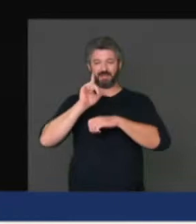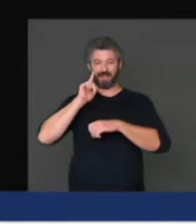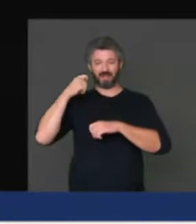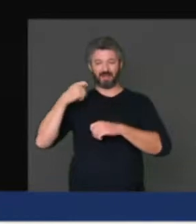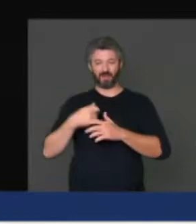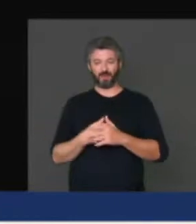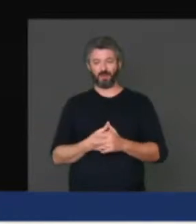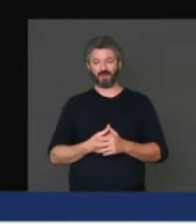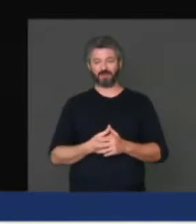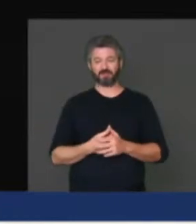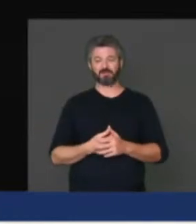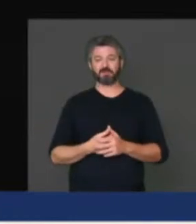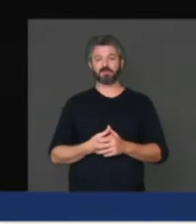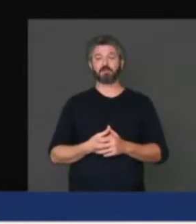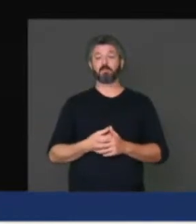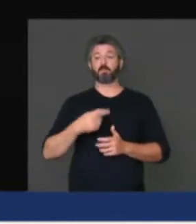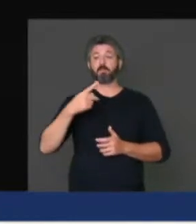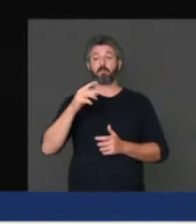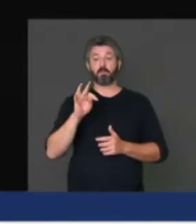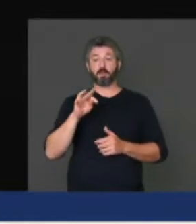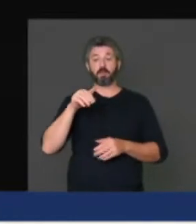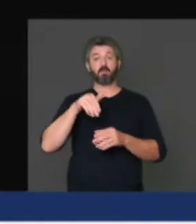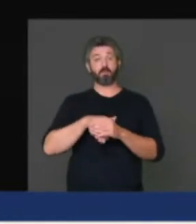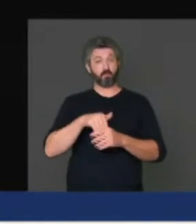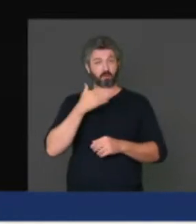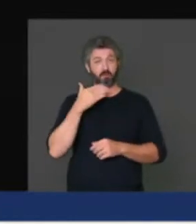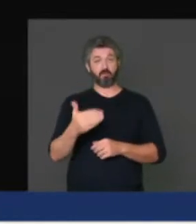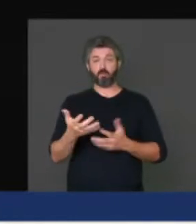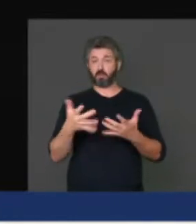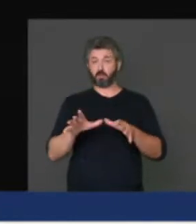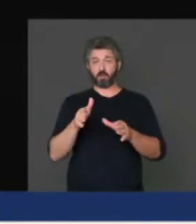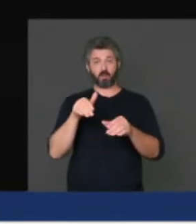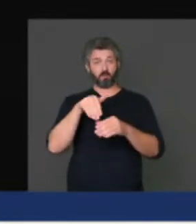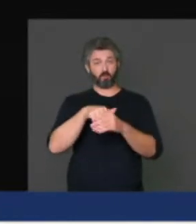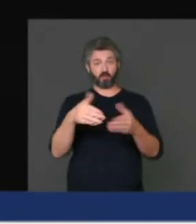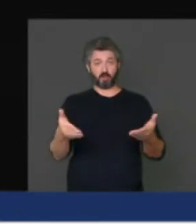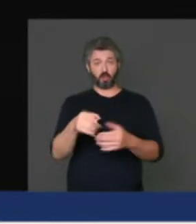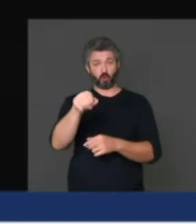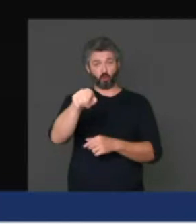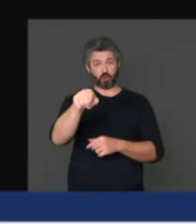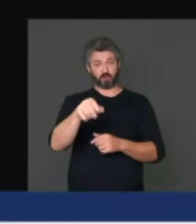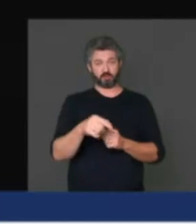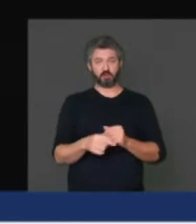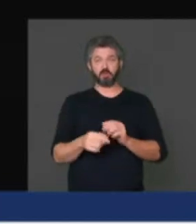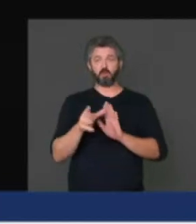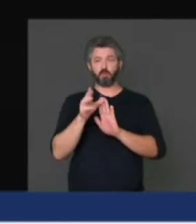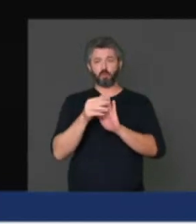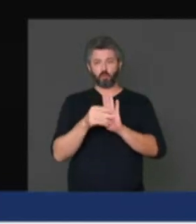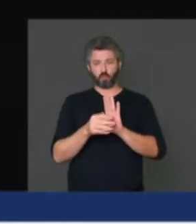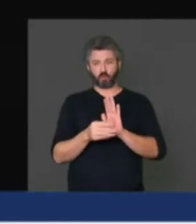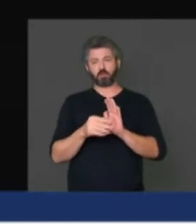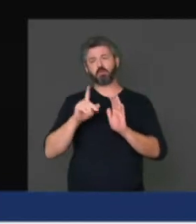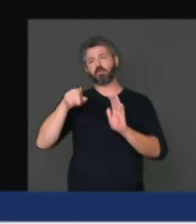ORIENTA O PT? -- [DEPUTADO]: TUDO BEM, DEPUTADO GILBERTO? O PT VOTA FAVORÁVEL AO REQUERIMENTO, SENHOR PRESIDENTE. NO MÉRITO